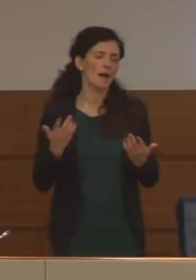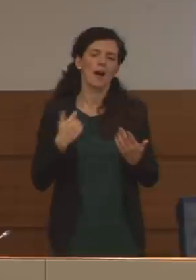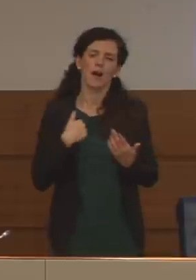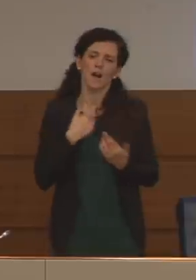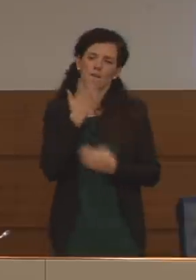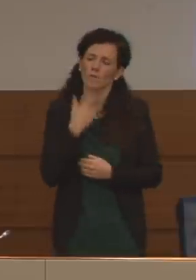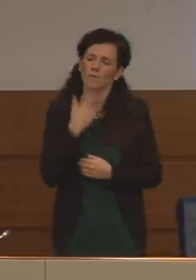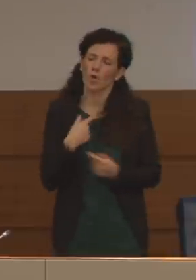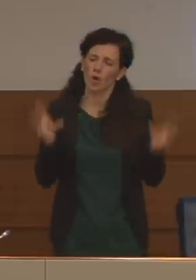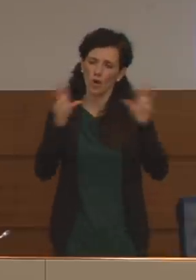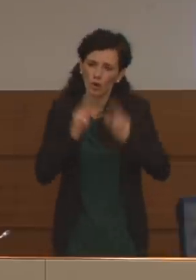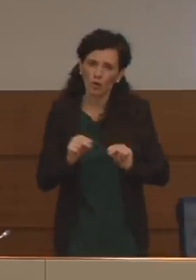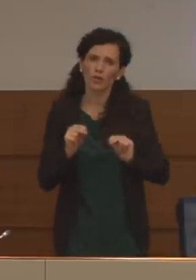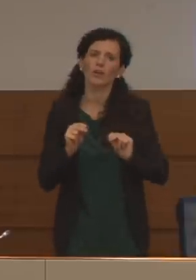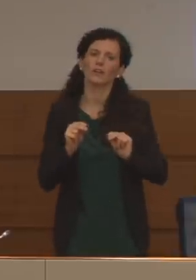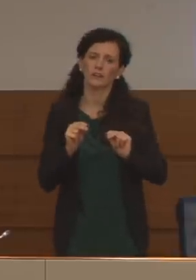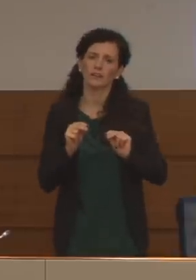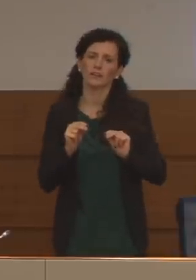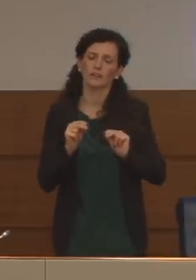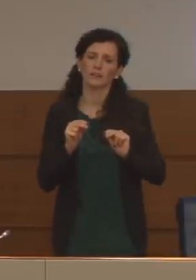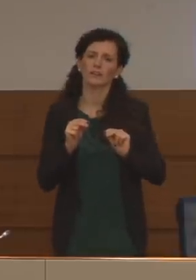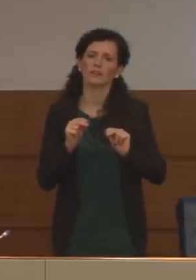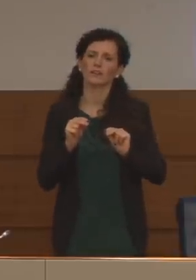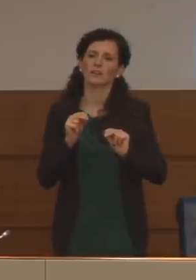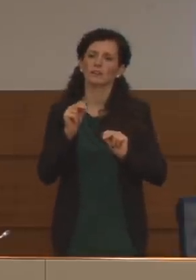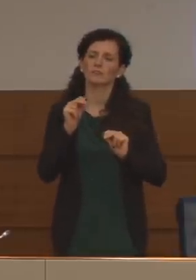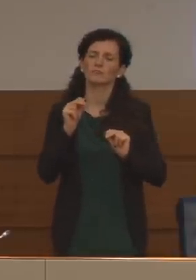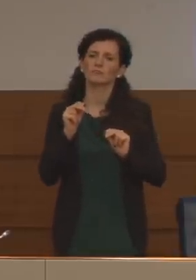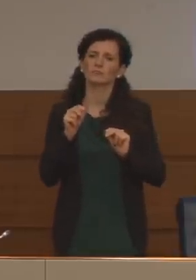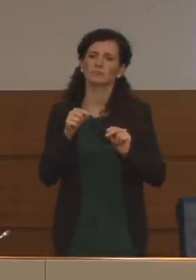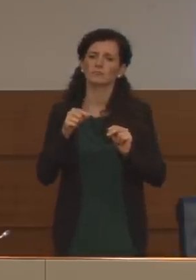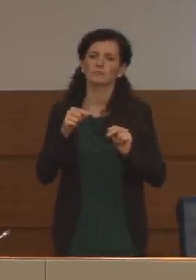sottolineare soprattutto nei territori dove la circolazione è molto elevata,